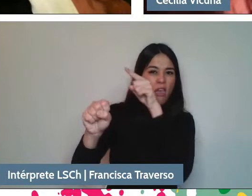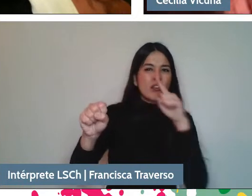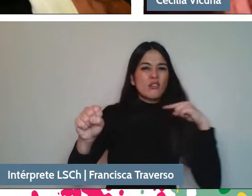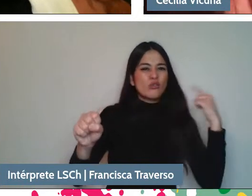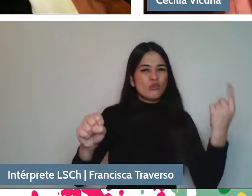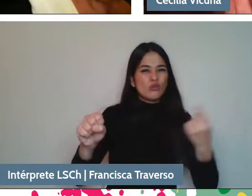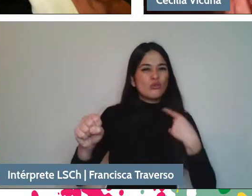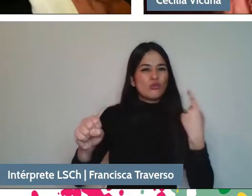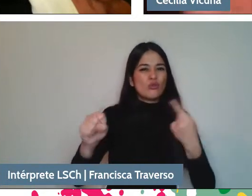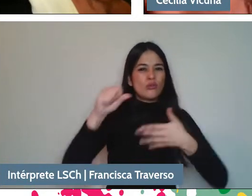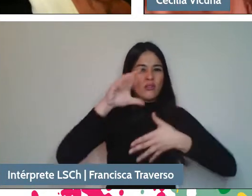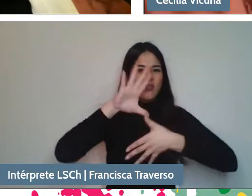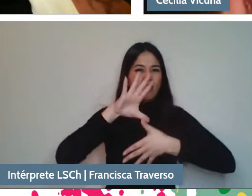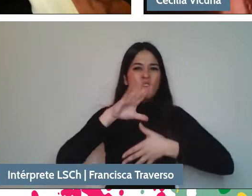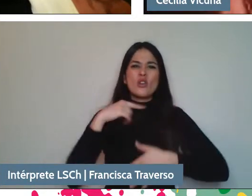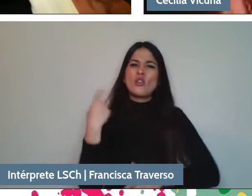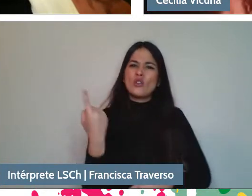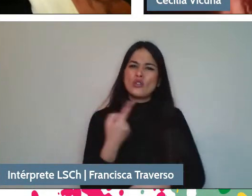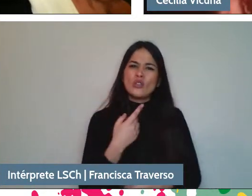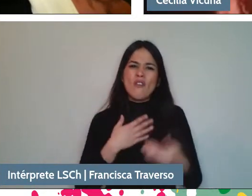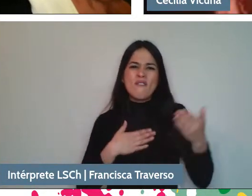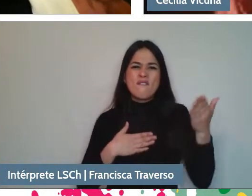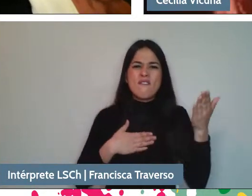Nosotros éramos capaces de bailar noches enteras